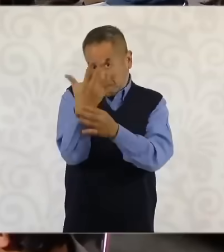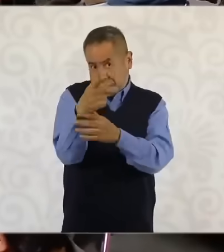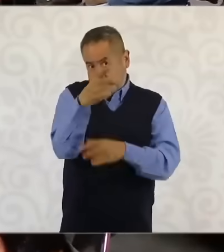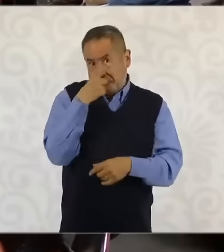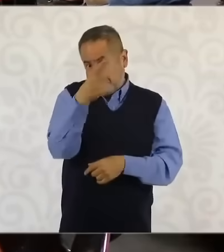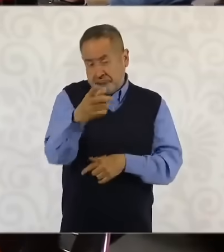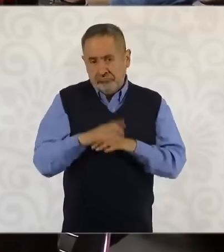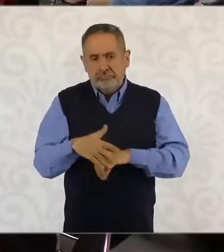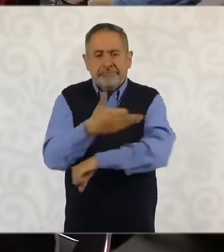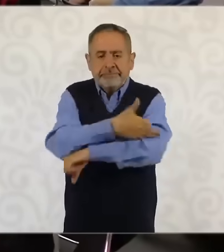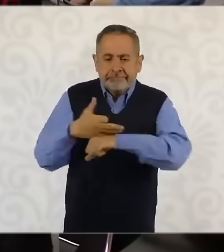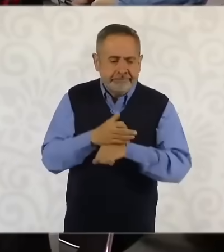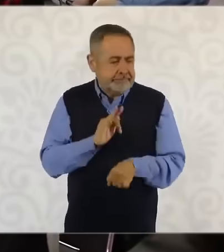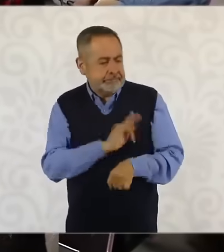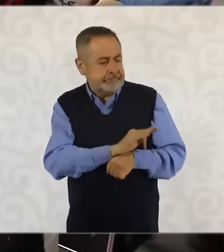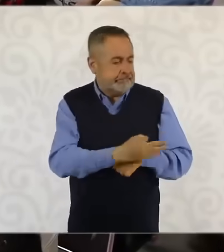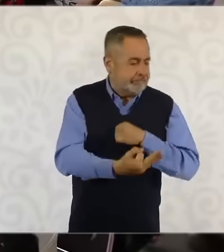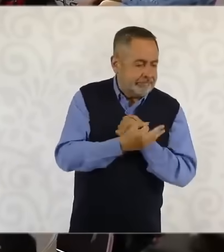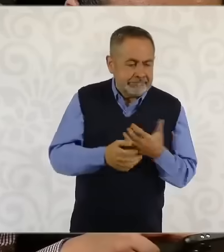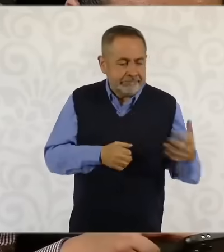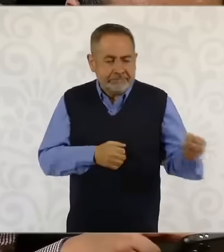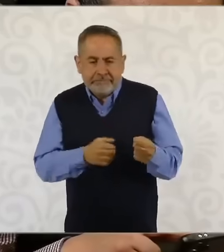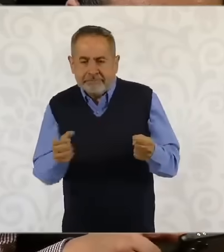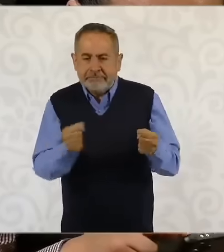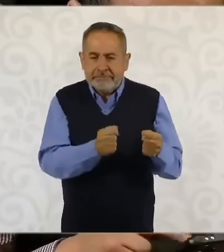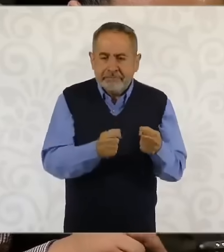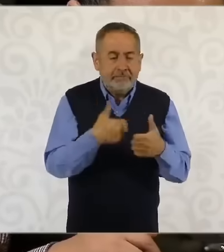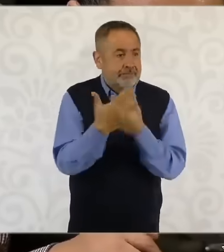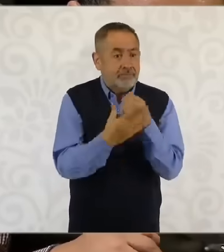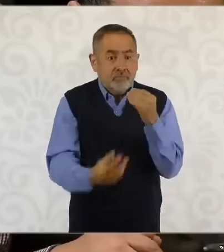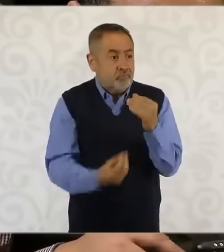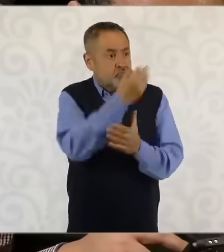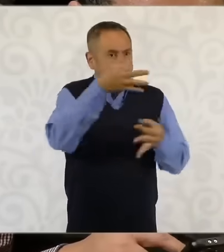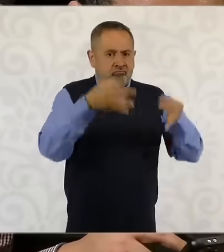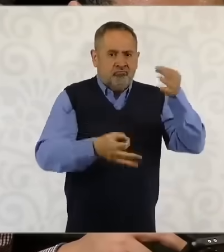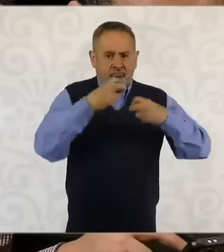las parentelas en el en el supremo en el nuevo poder judicial que se va a vivir en México a